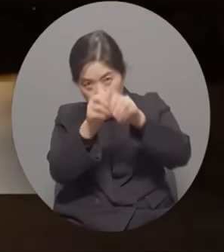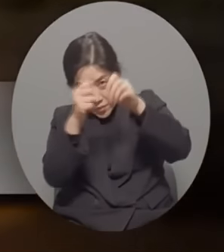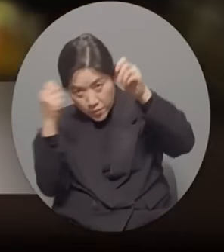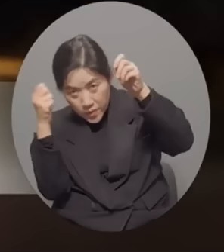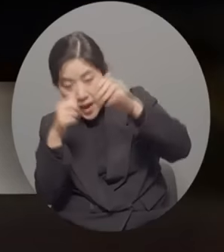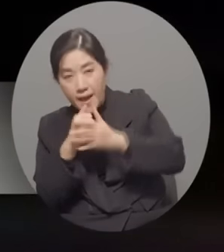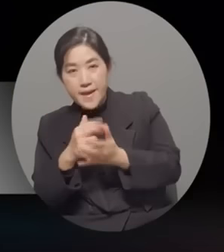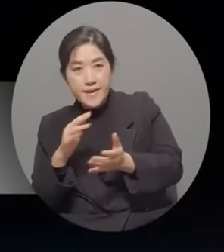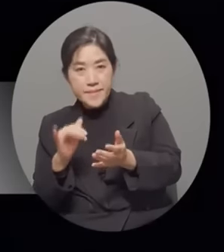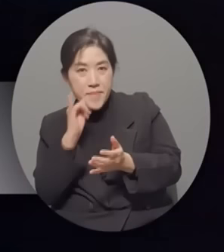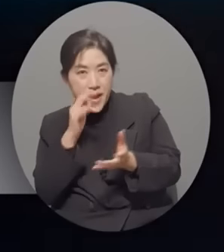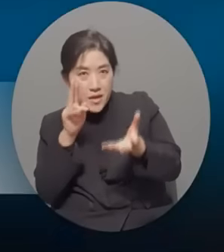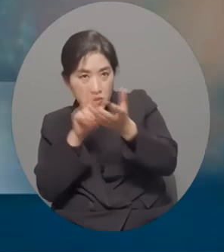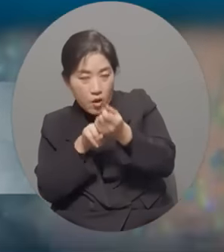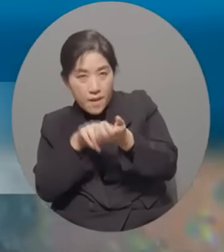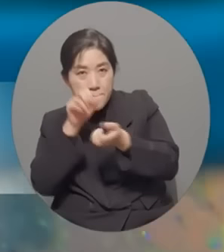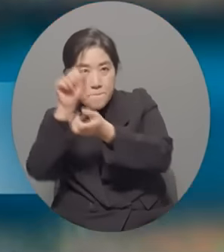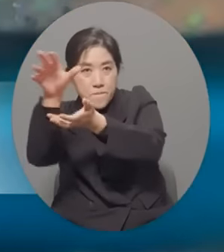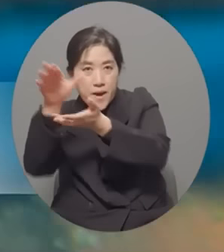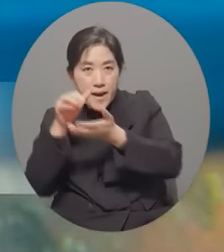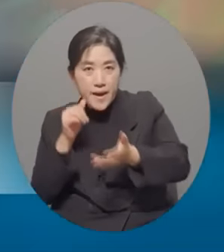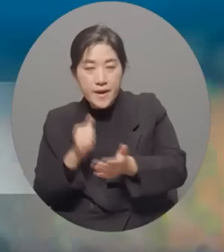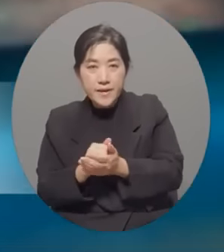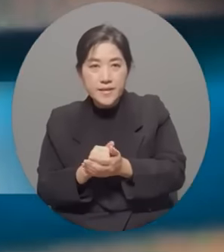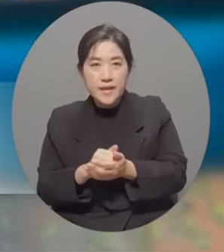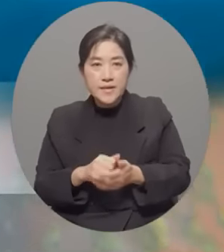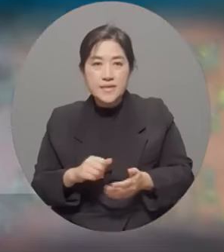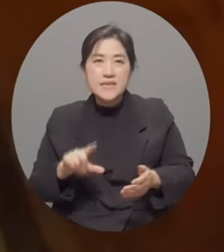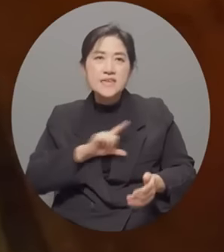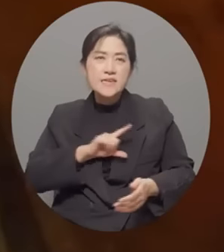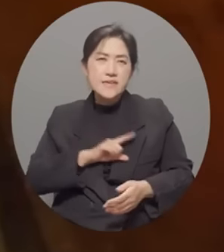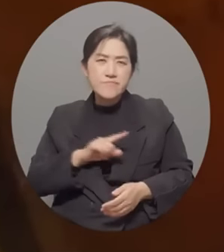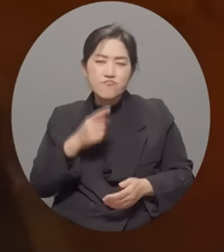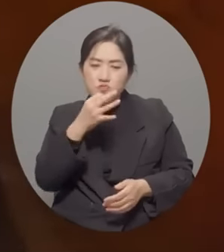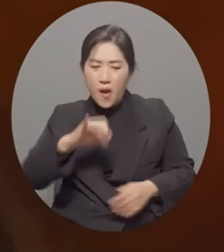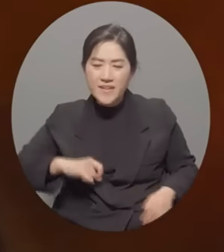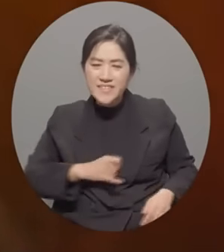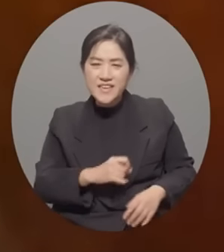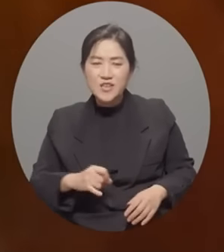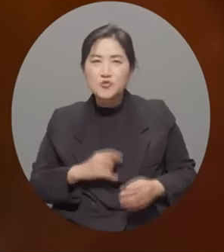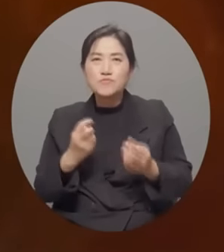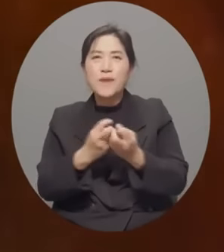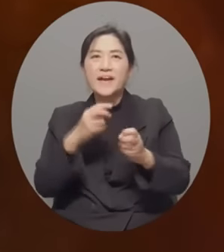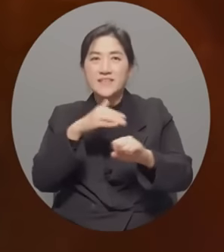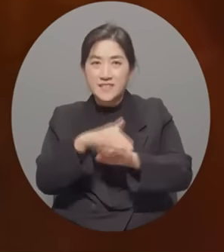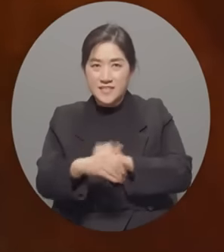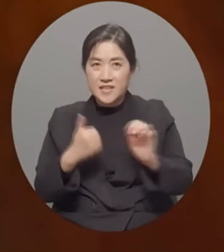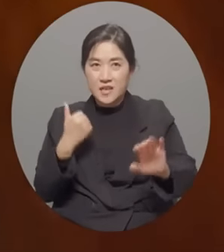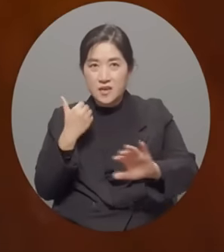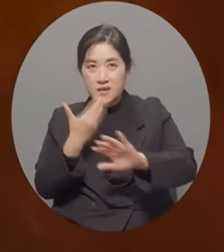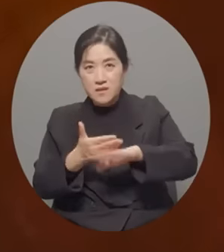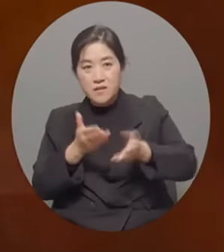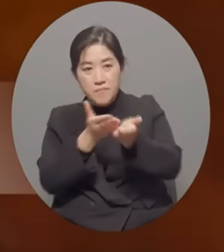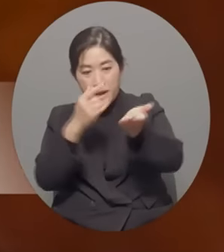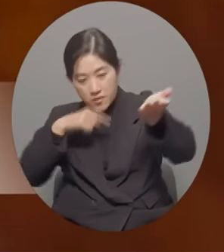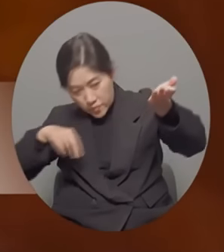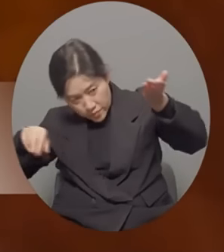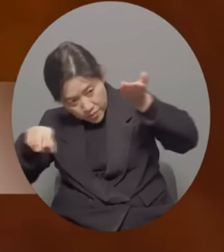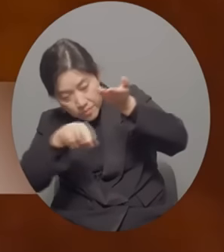최근 국제 마약 조직들이 이 거름망에 몰래마약을 숨겨 배달하는 이른바 기생충 방식을 쓰고 있습니다.